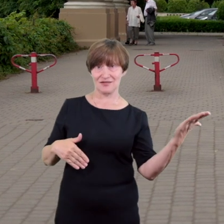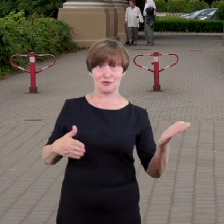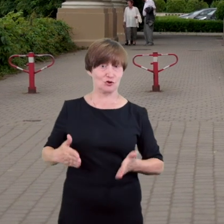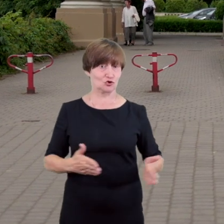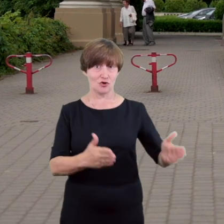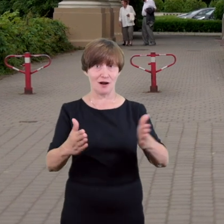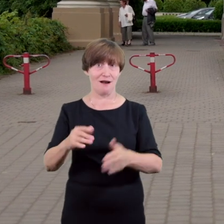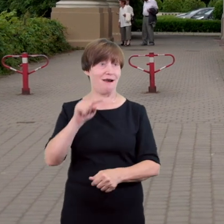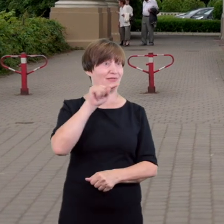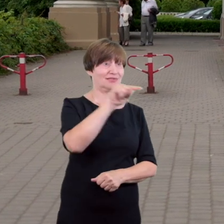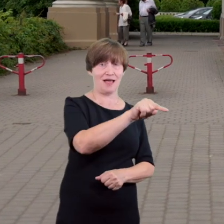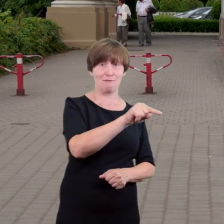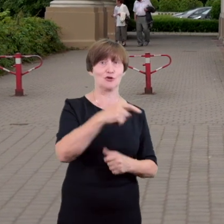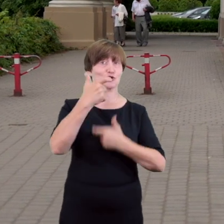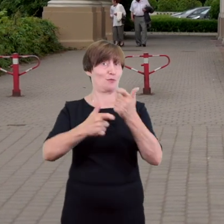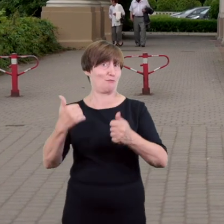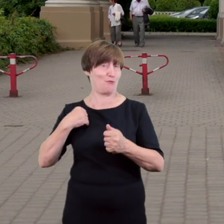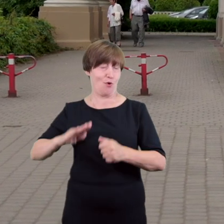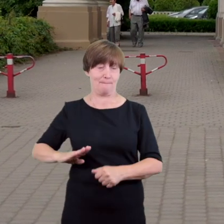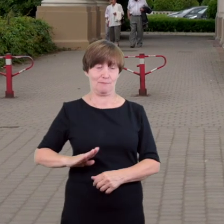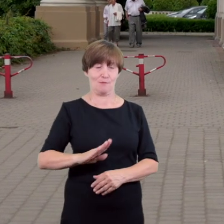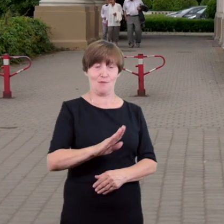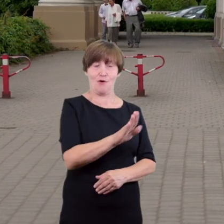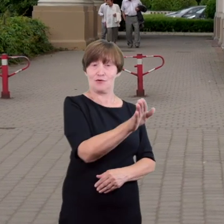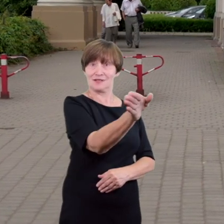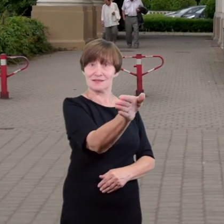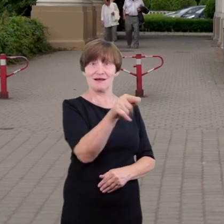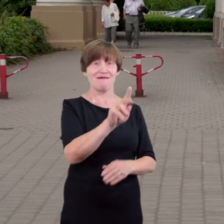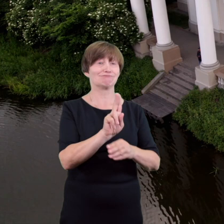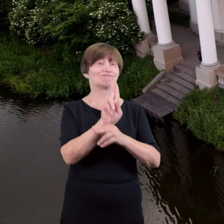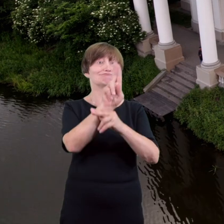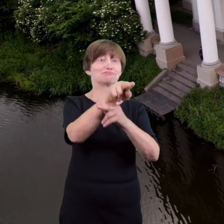do teatru wyposażonego w podjazd dla wózków inwalidzkich wejście to jest